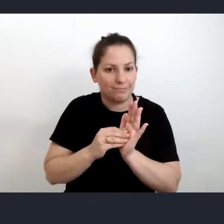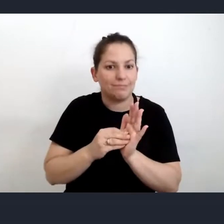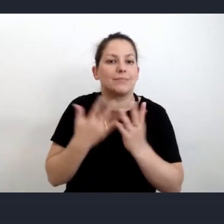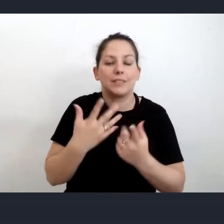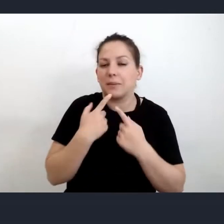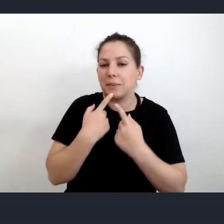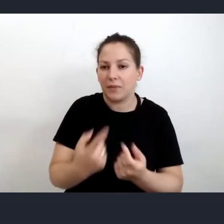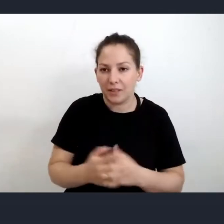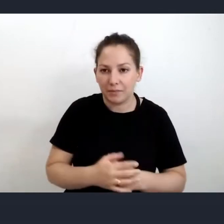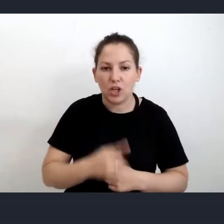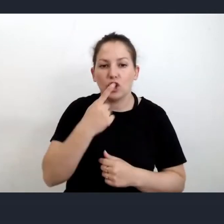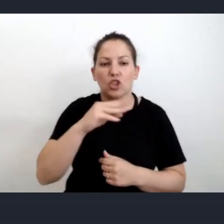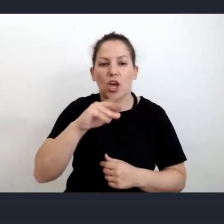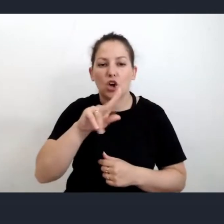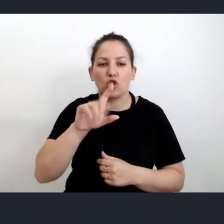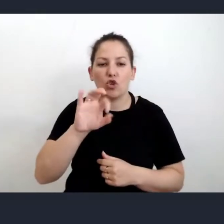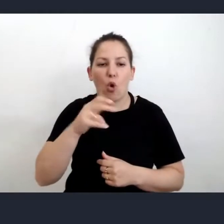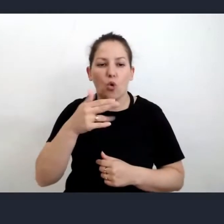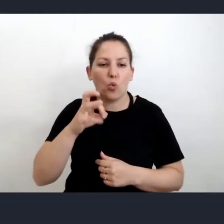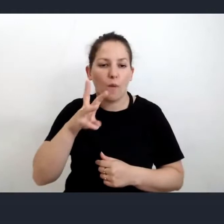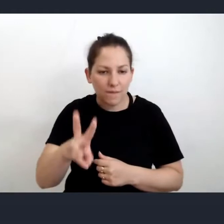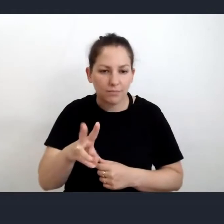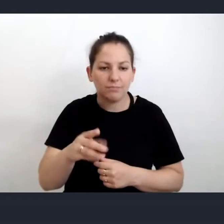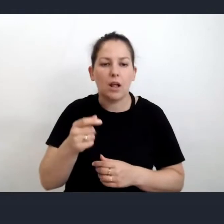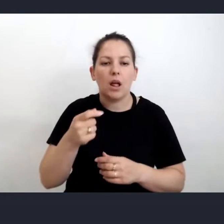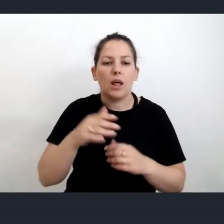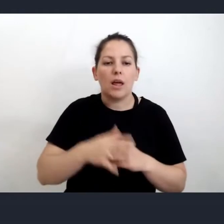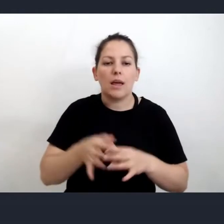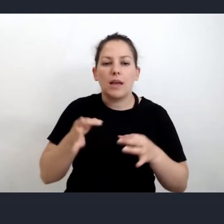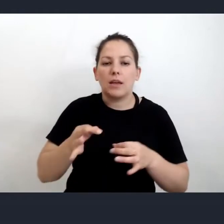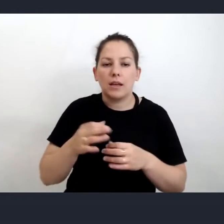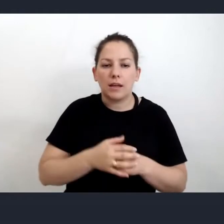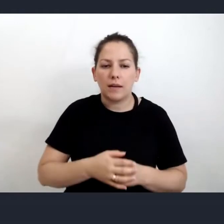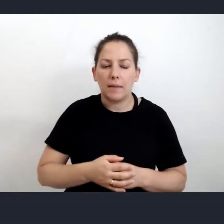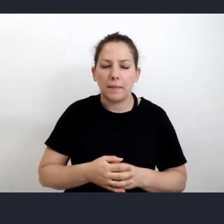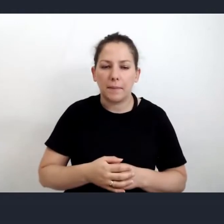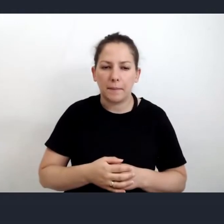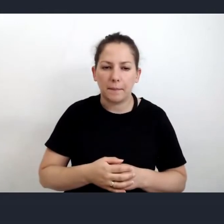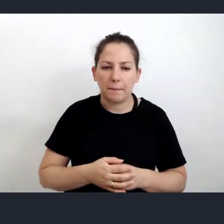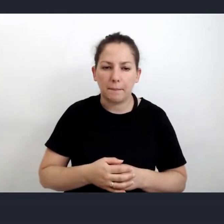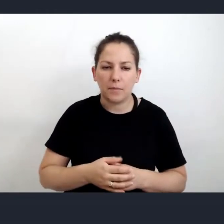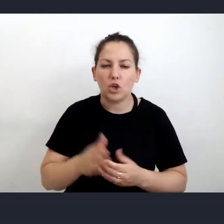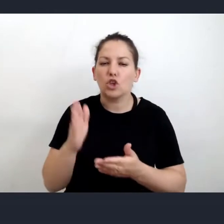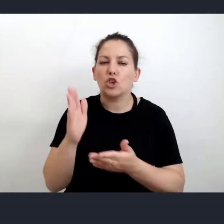że Dzierżoniów znajduje się w nieco trudniejszej sytuacji niż większość średnich miast w Polsce.